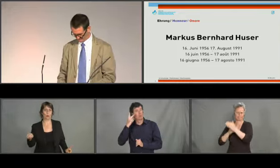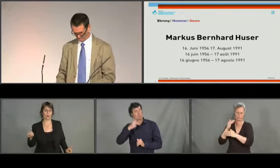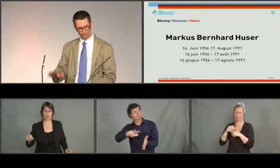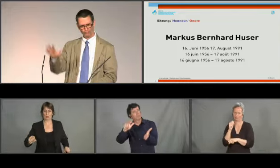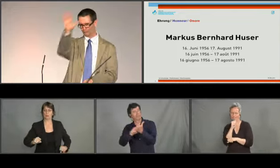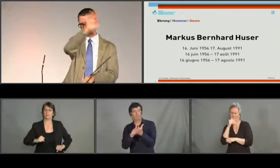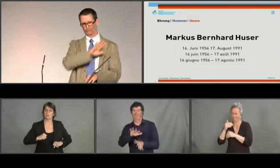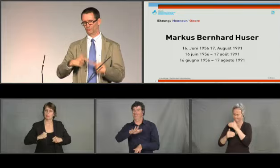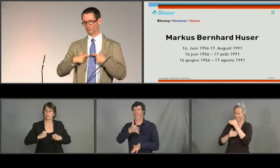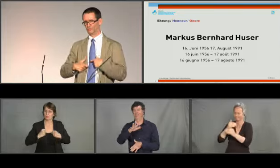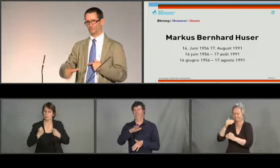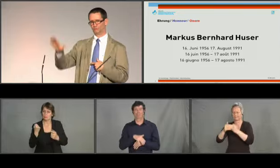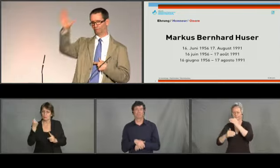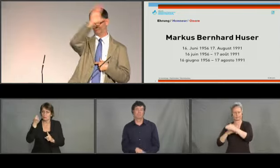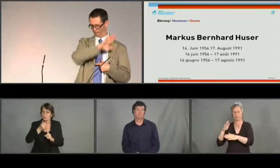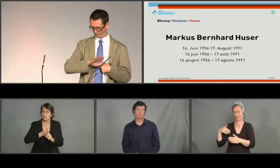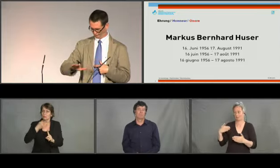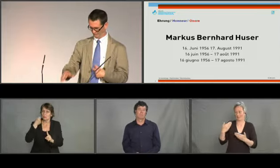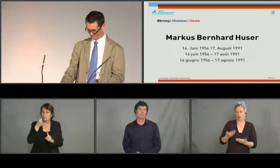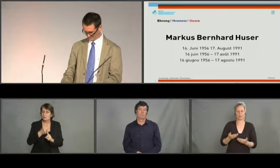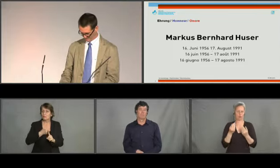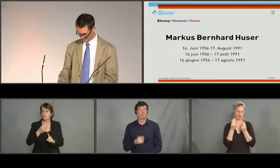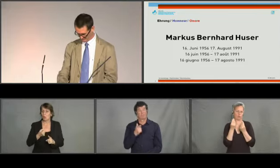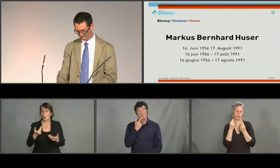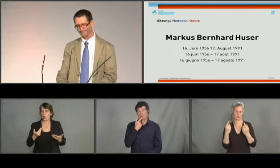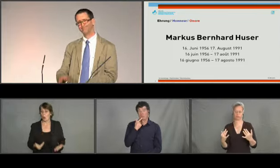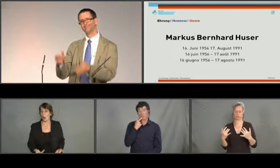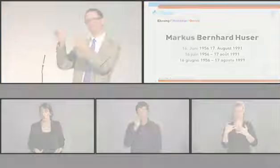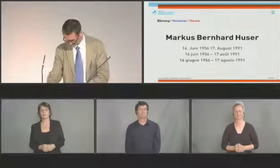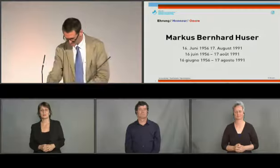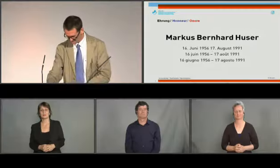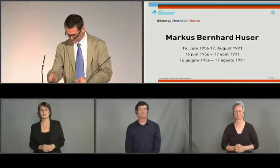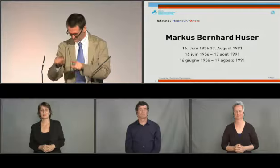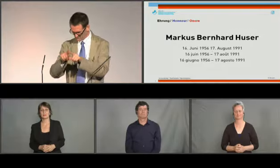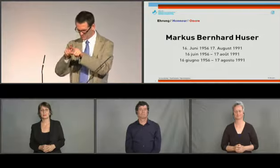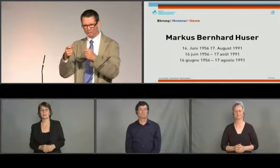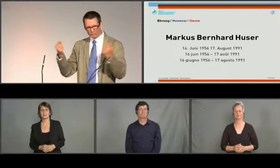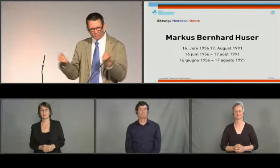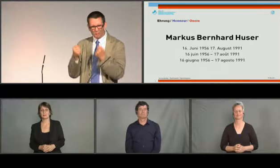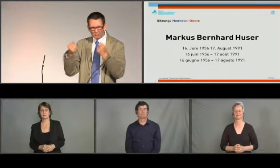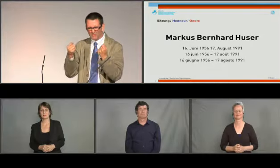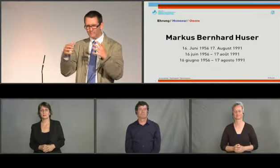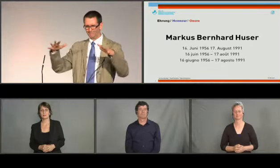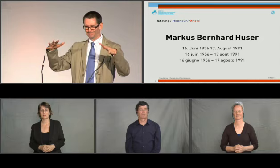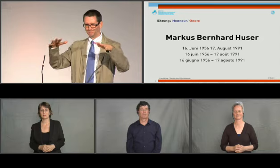begeben und auch heute spüren wir noch diese Veränderungen, die damals in die Wege geleitet wurden.